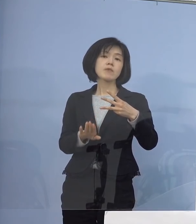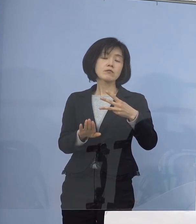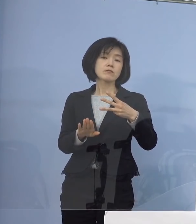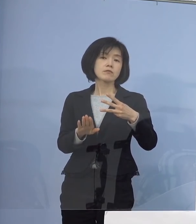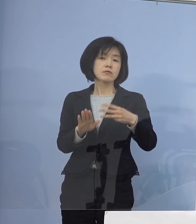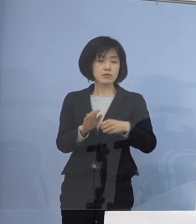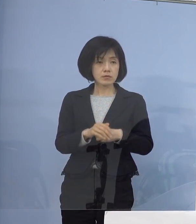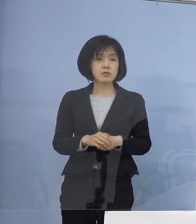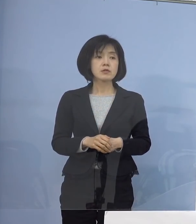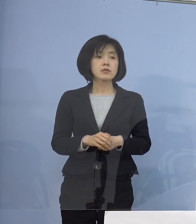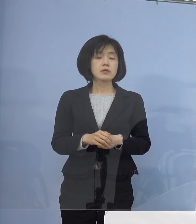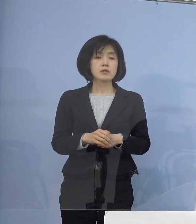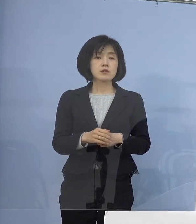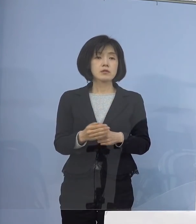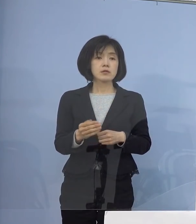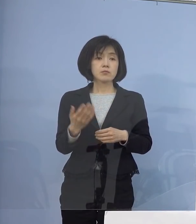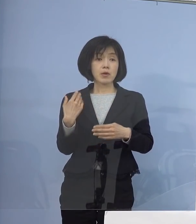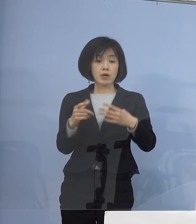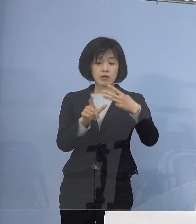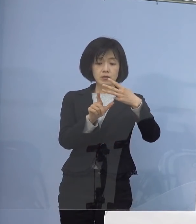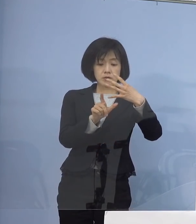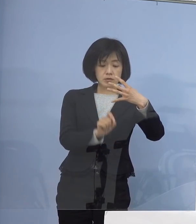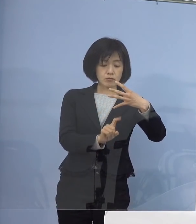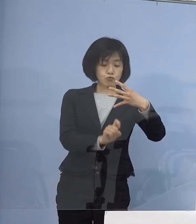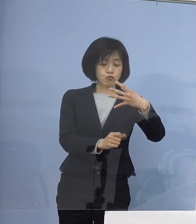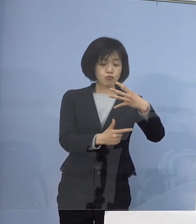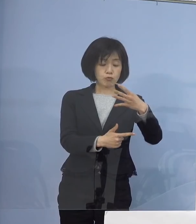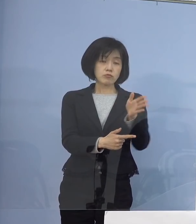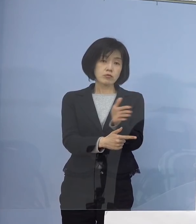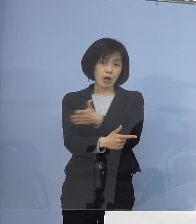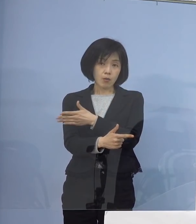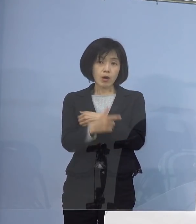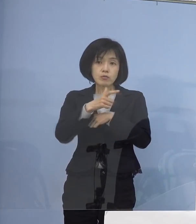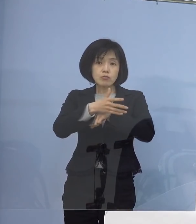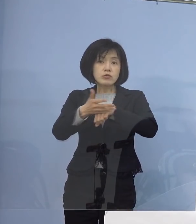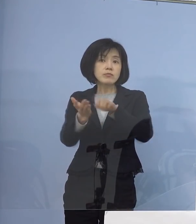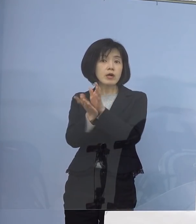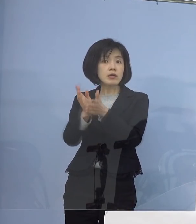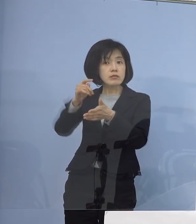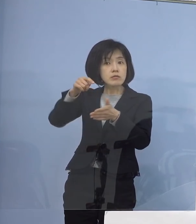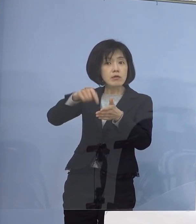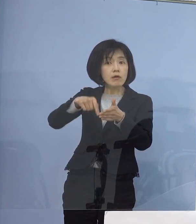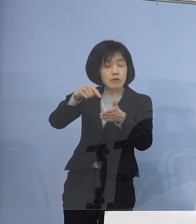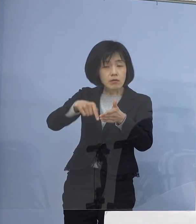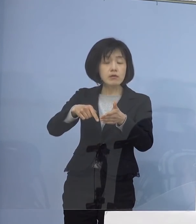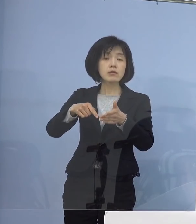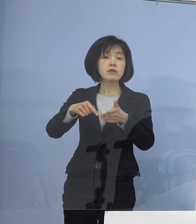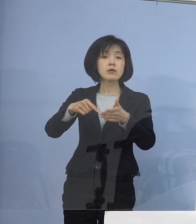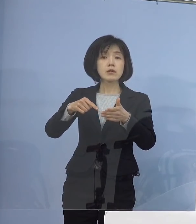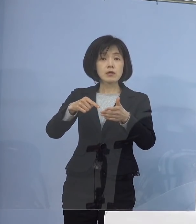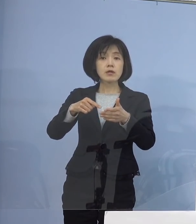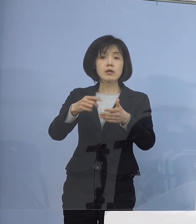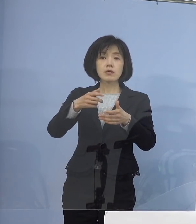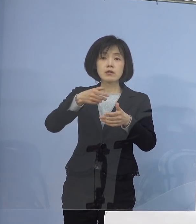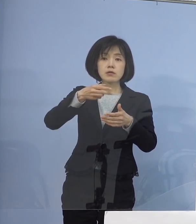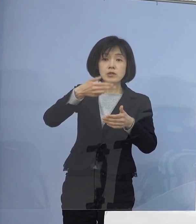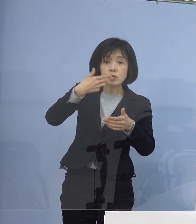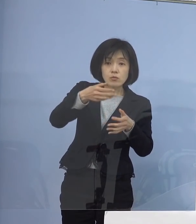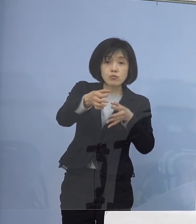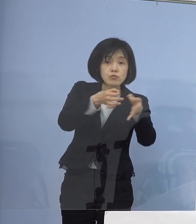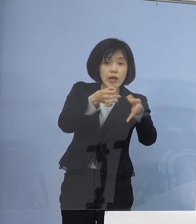特に4月16日からは徳島県としては初の 飲食の皆様方に対して